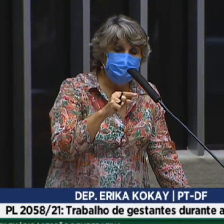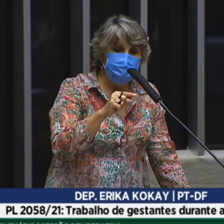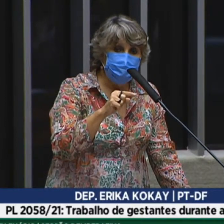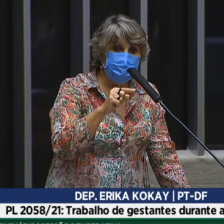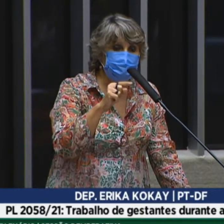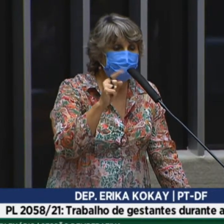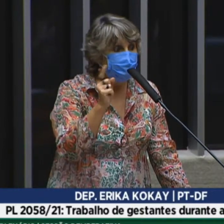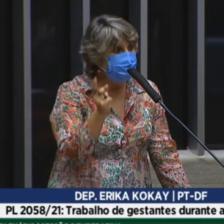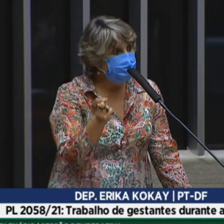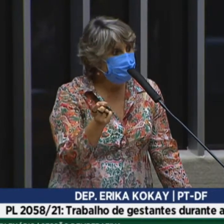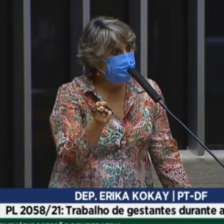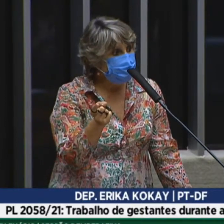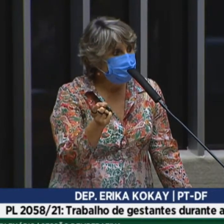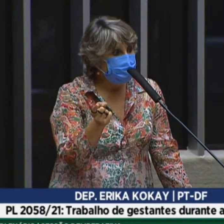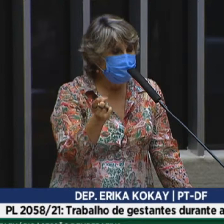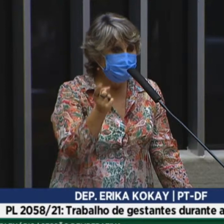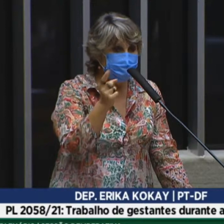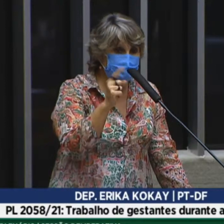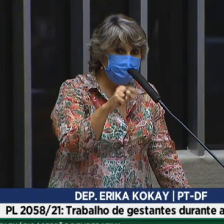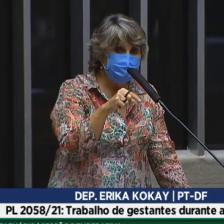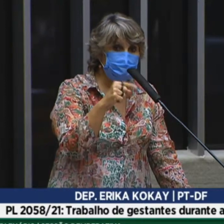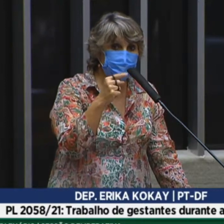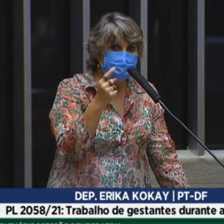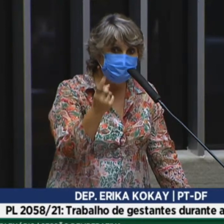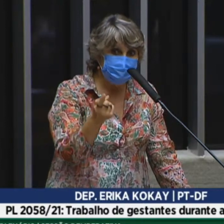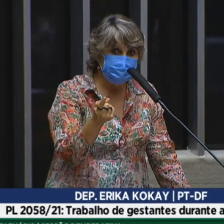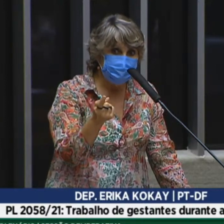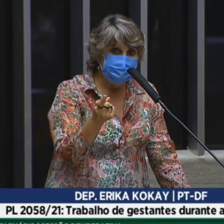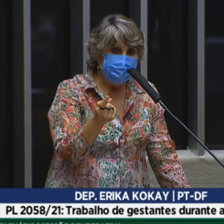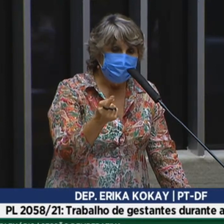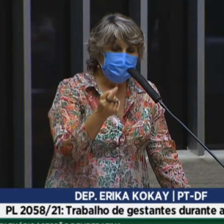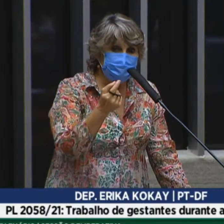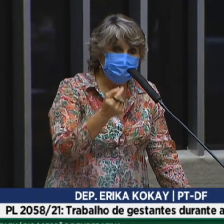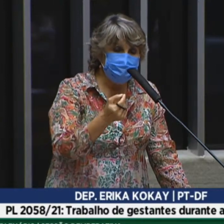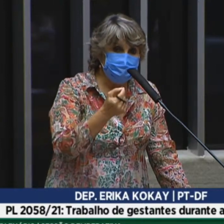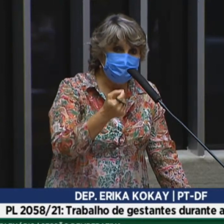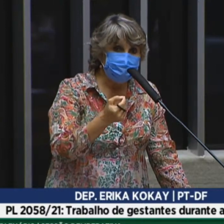É O EMPREGO OU A VIDA É O EMPREGO OU A VIDA. NÓS ESTAMOS FALANDO DE UMA